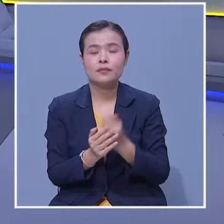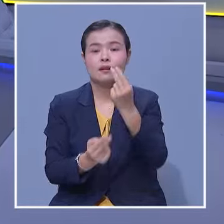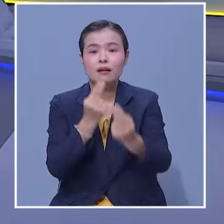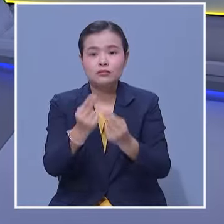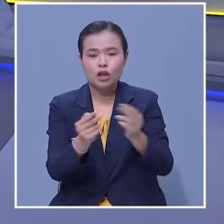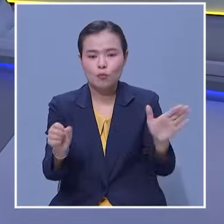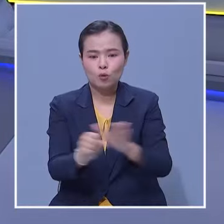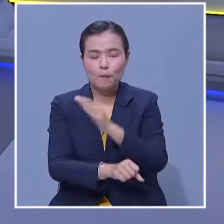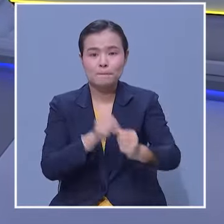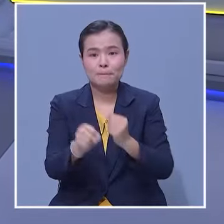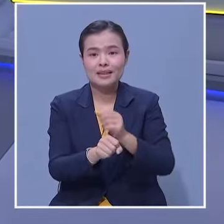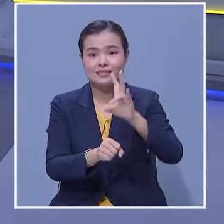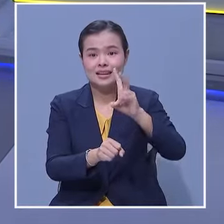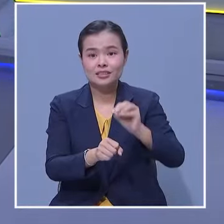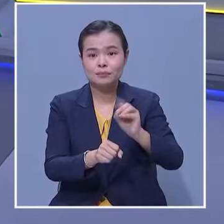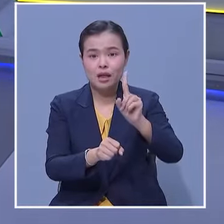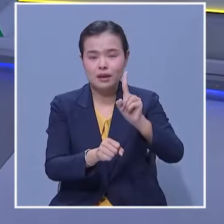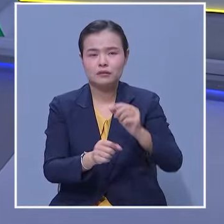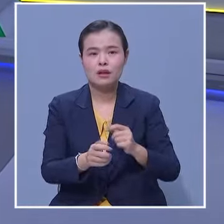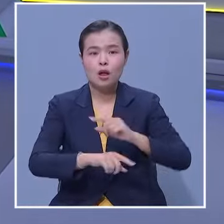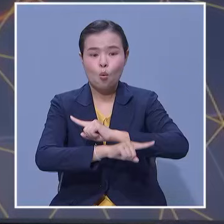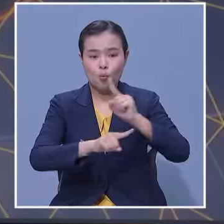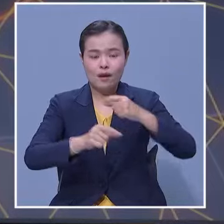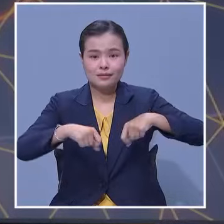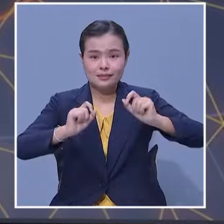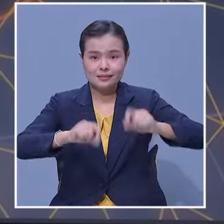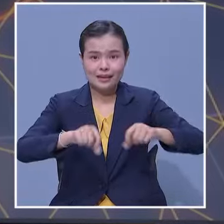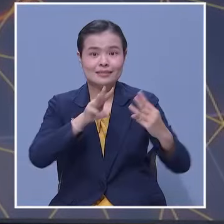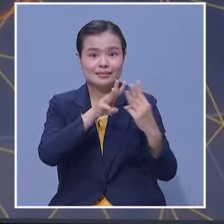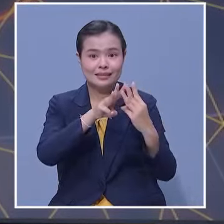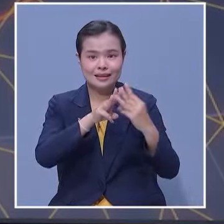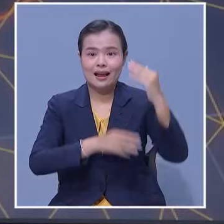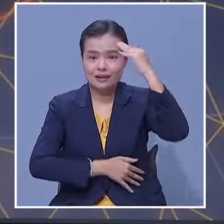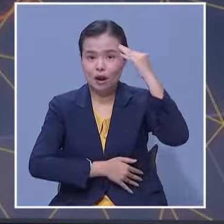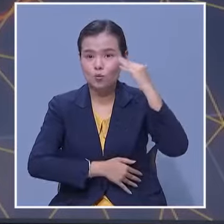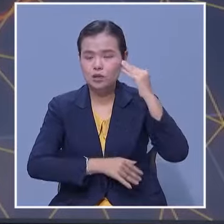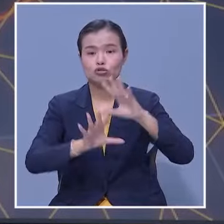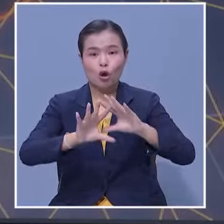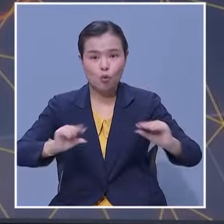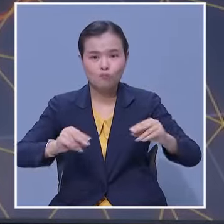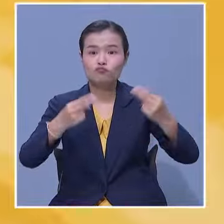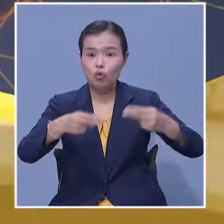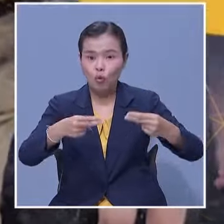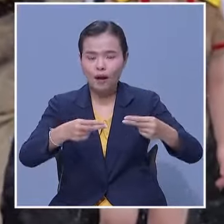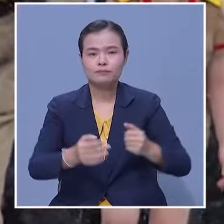71 ปีหลังจากวันลงนามสงบศึกในสัญญา เกาหลีคิมจองอึนผู้นำสูงสุดของเกาหลี